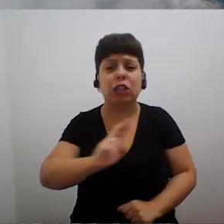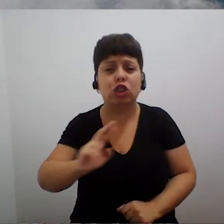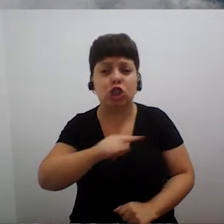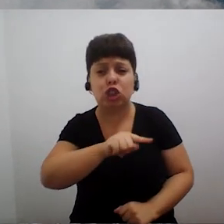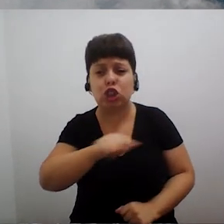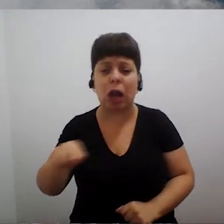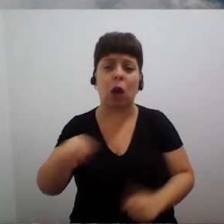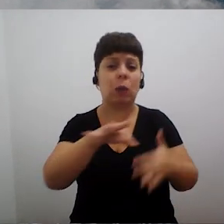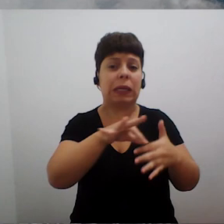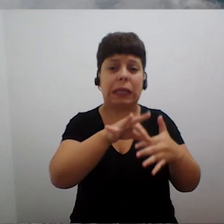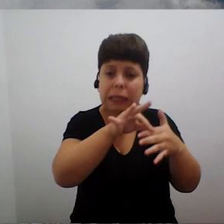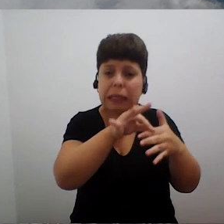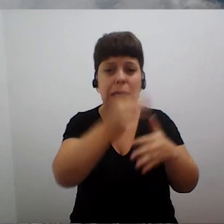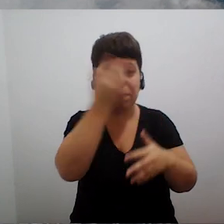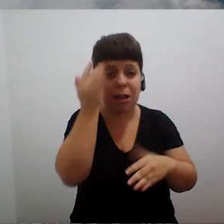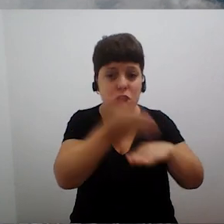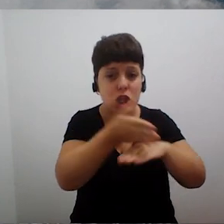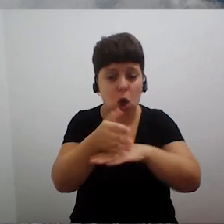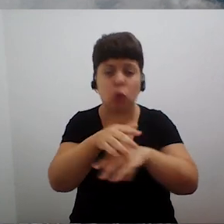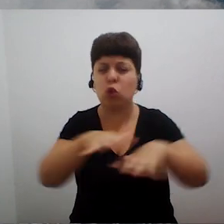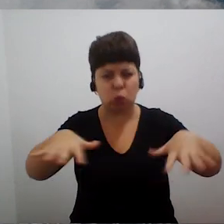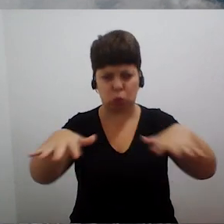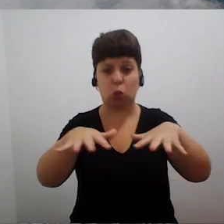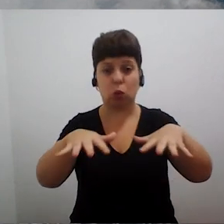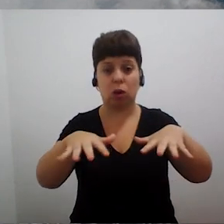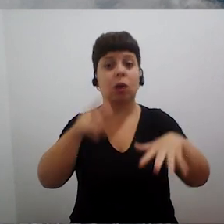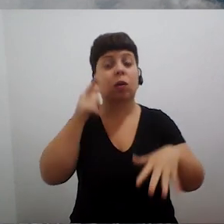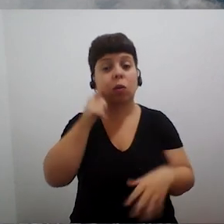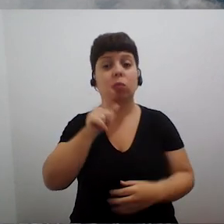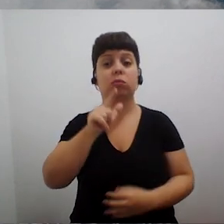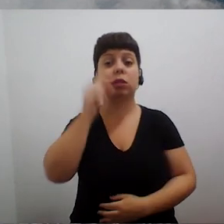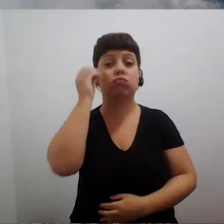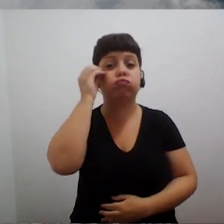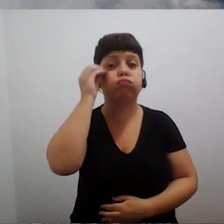seus líderes, suas comunidades possam aprofundar o conhecimento